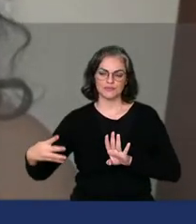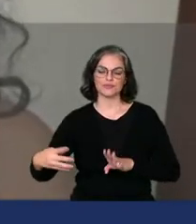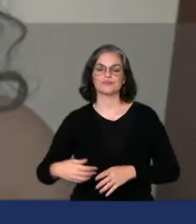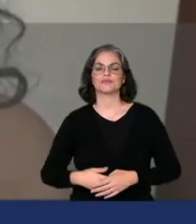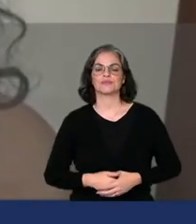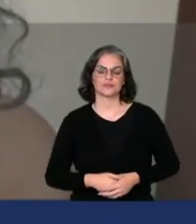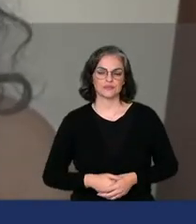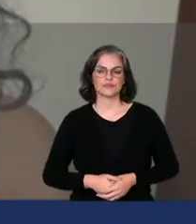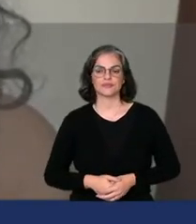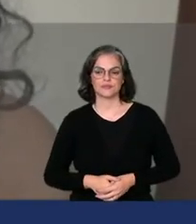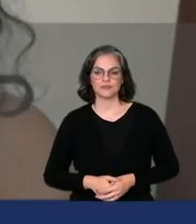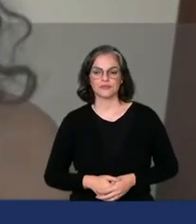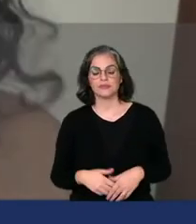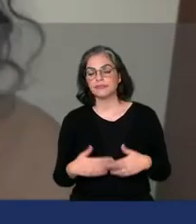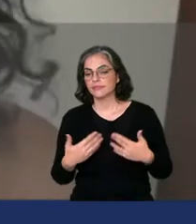DEFESA DOS CORPOS LGBTQIA+. ENTÃO NÃO SÃO APENAS, NÃO